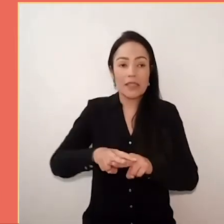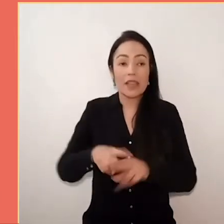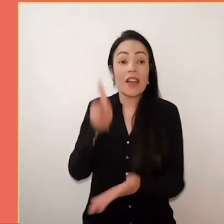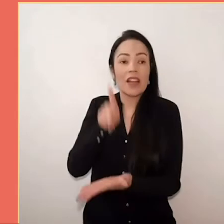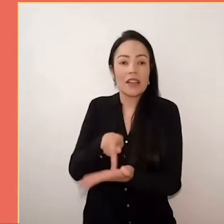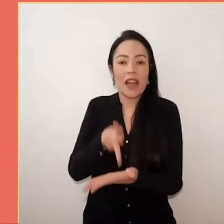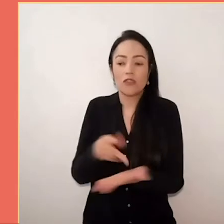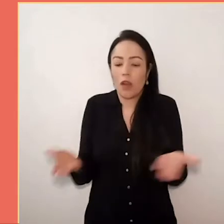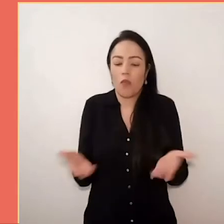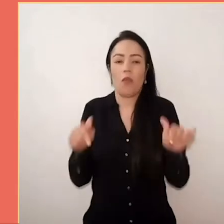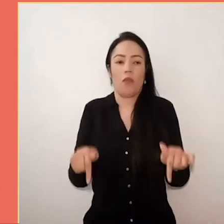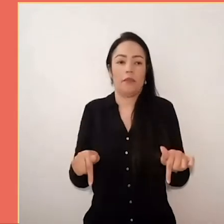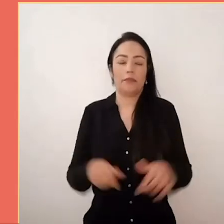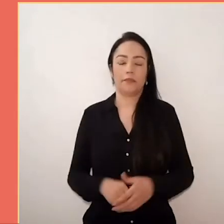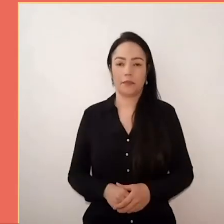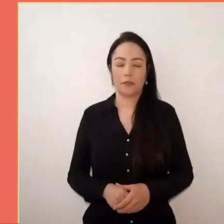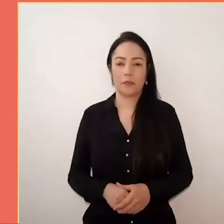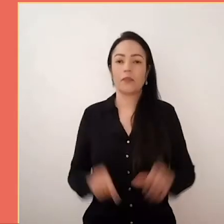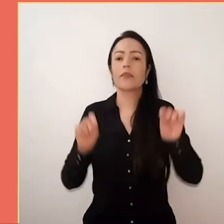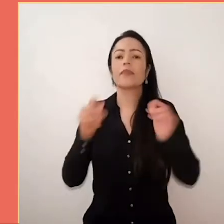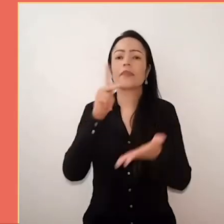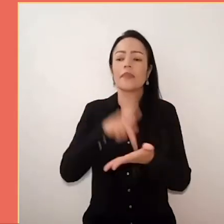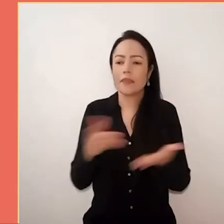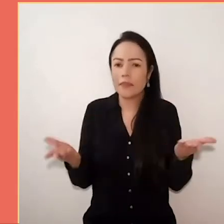Aquilo que é verdade do momento histórico